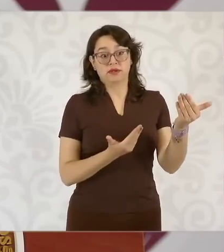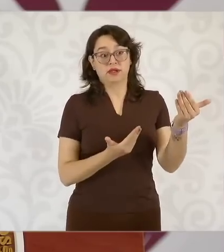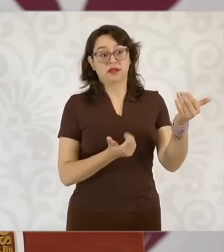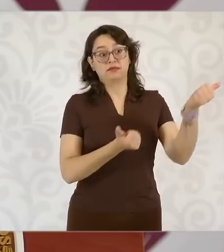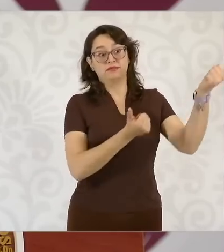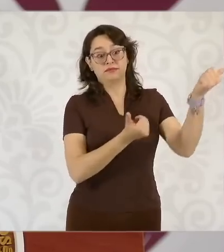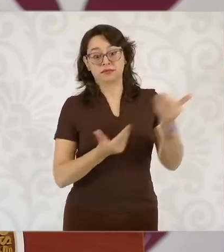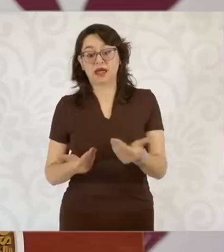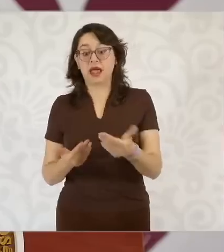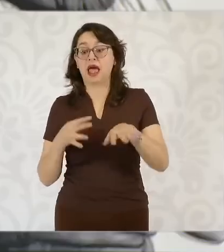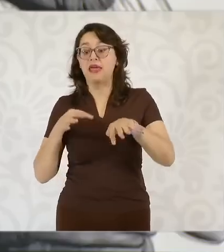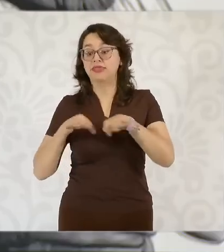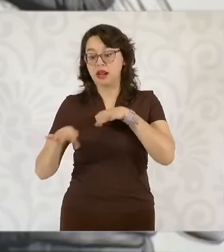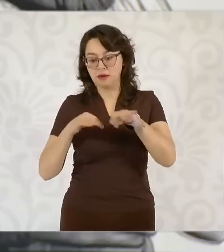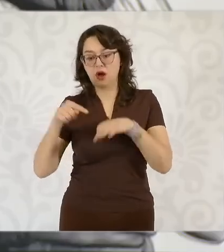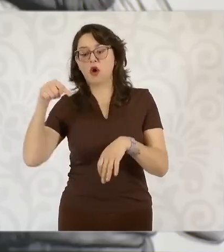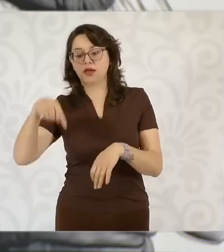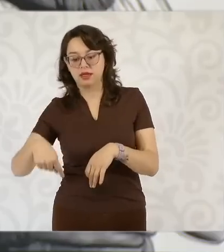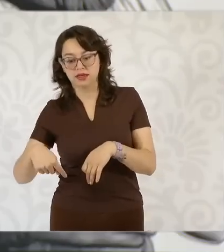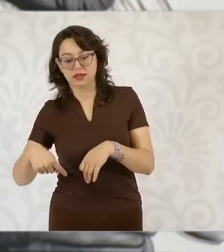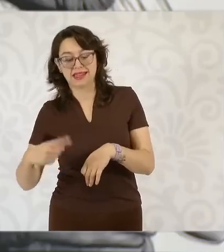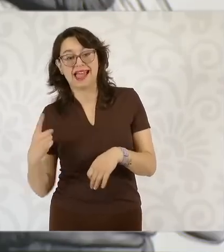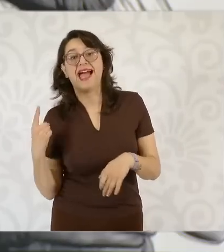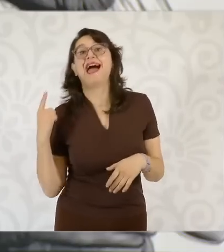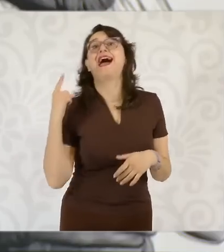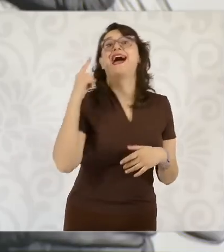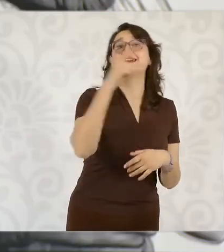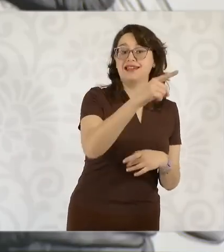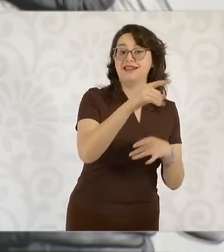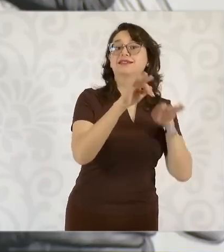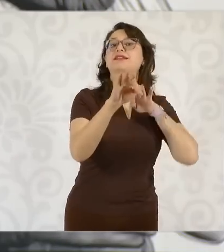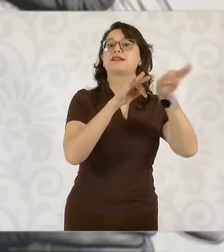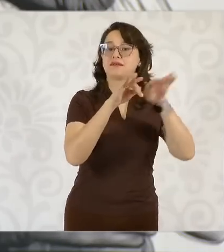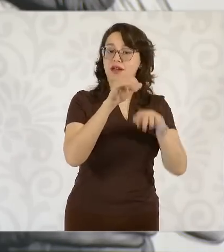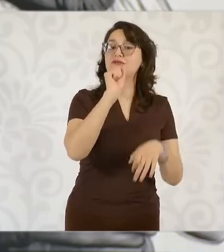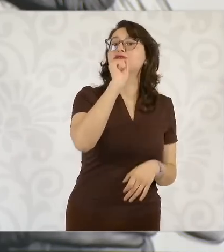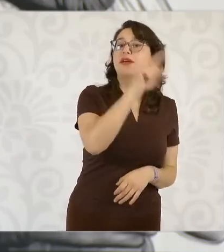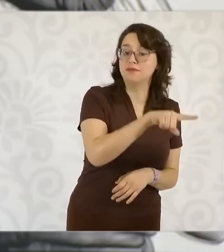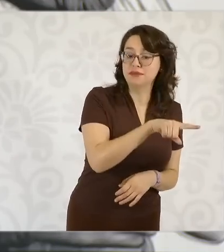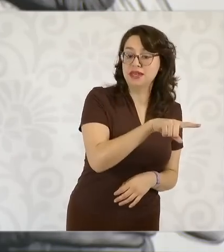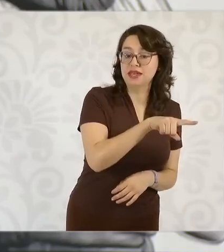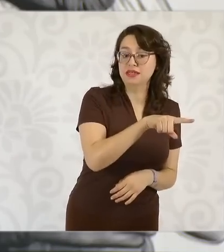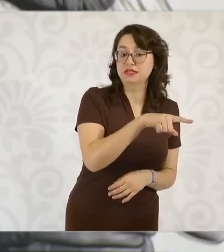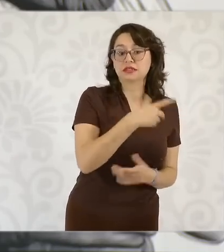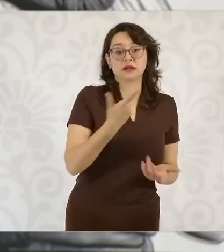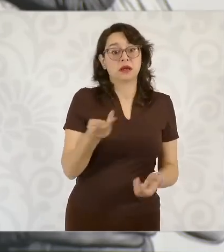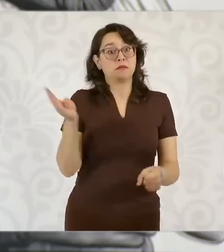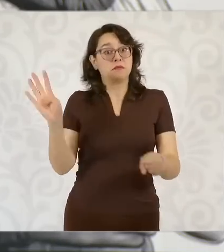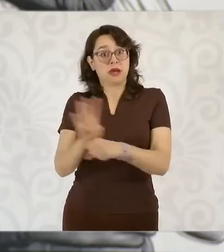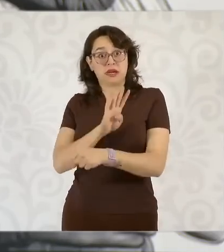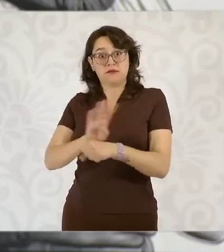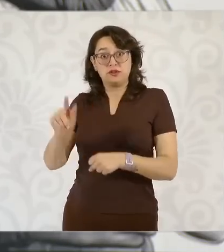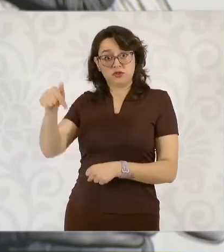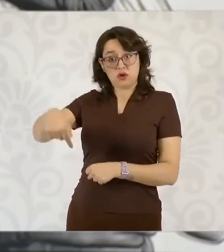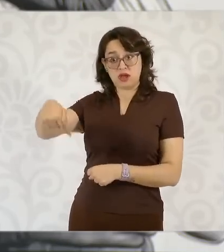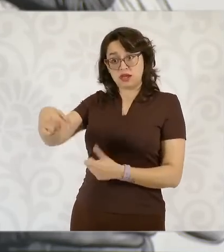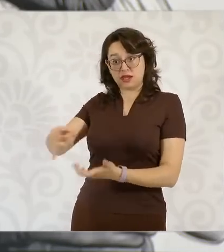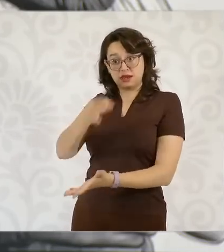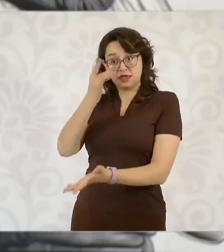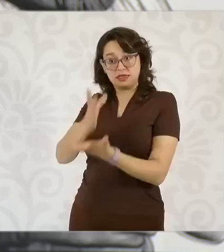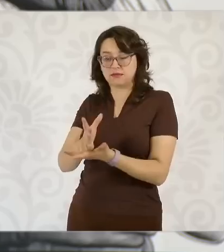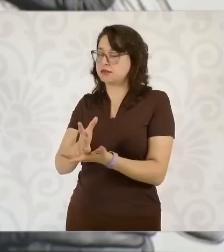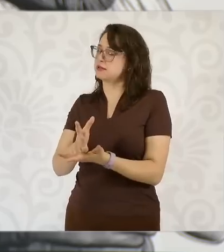en México y en Estados Unidos esta idea de que solamente se generan empleos aquí pues no es corre